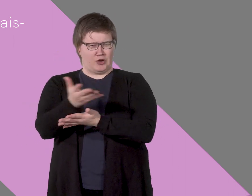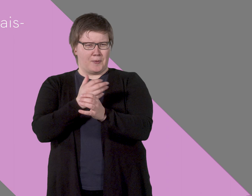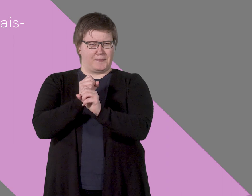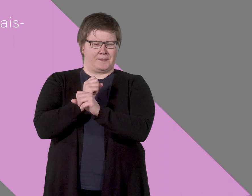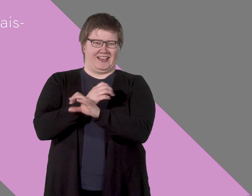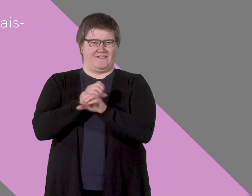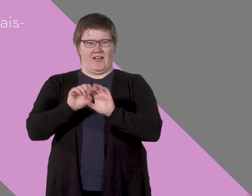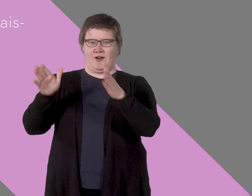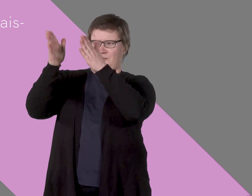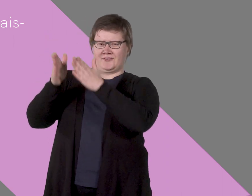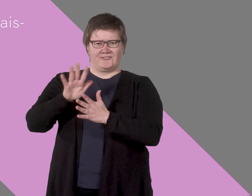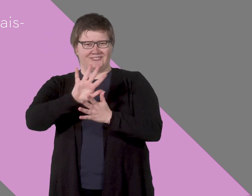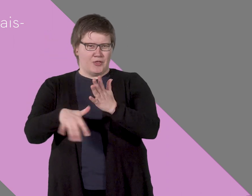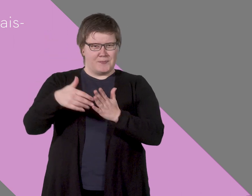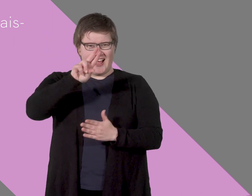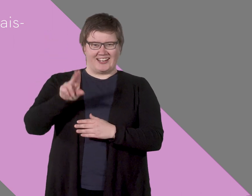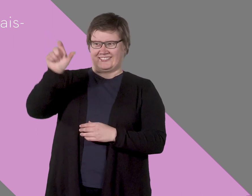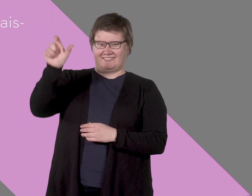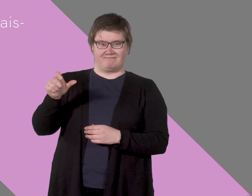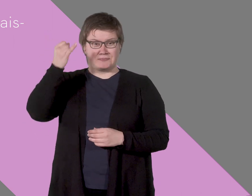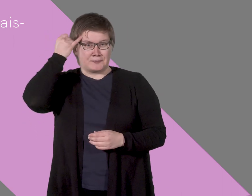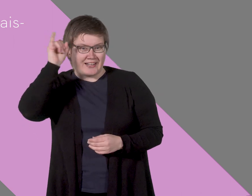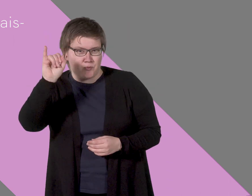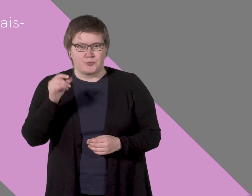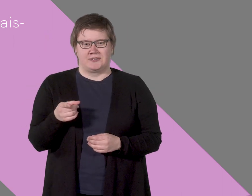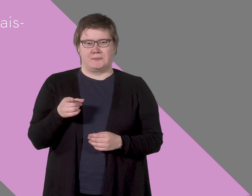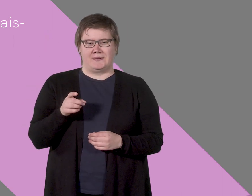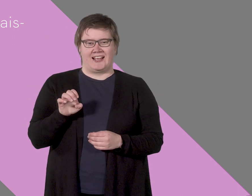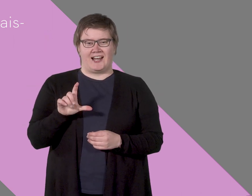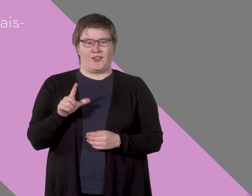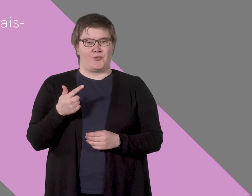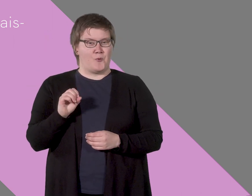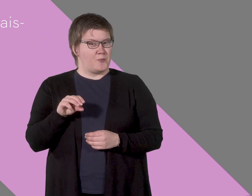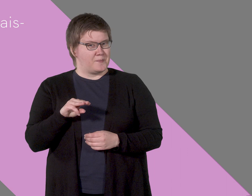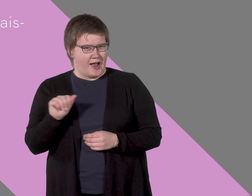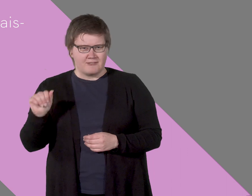somevaikuttaja ja viittomakielen artisti Miguel Peltomaa, -